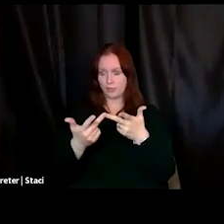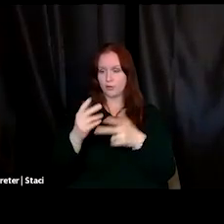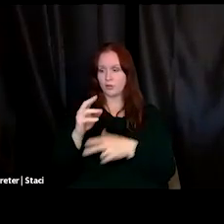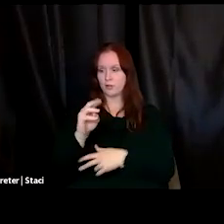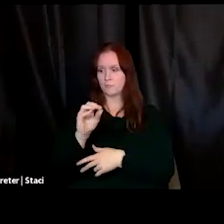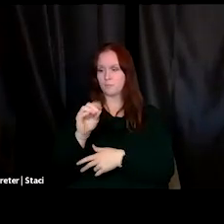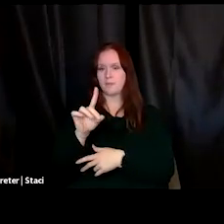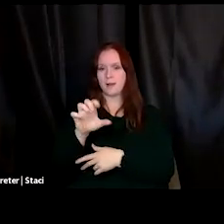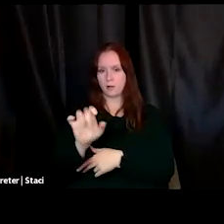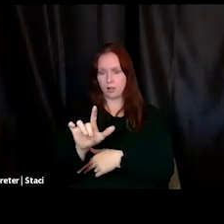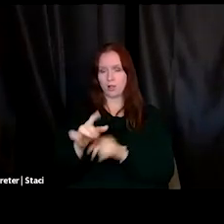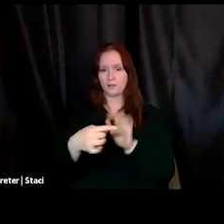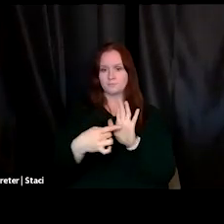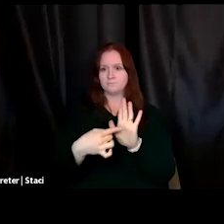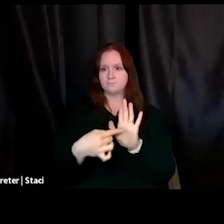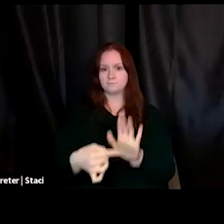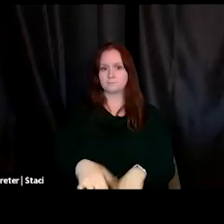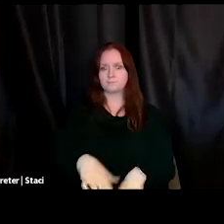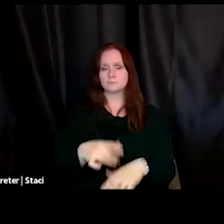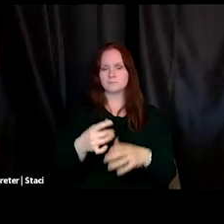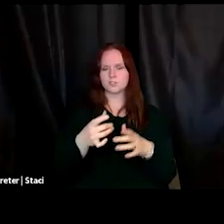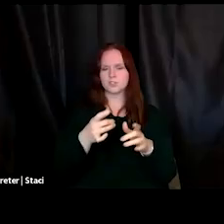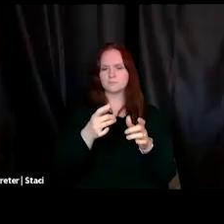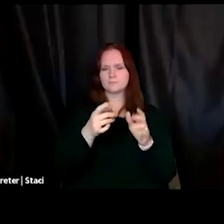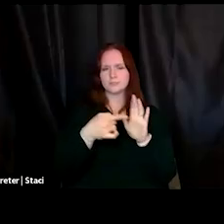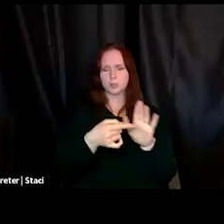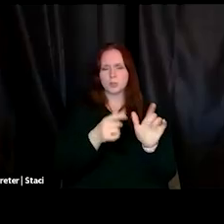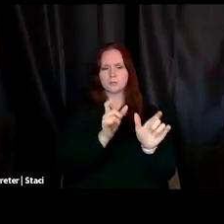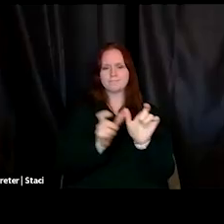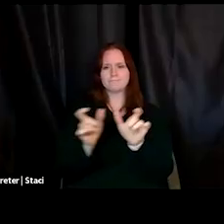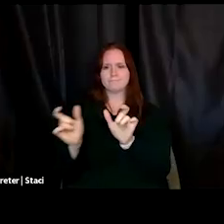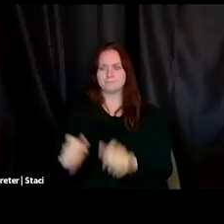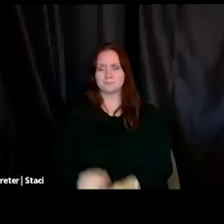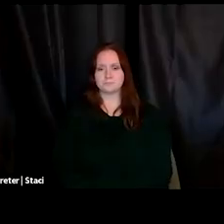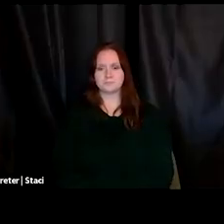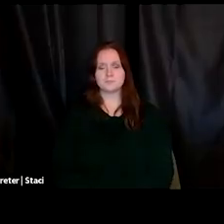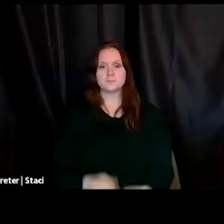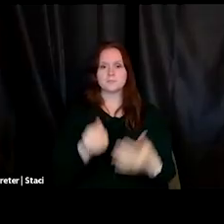Pero realmente me encantan todas las herramientas útiles que tenemos en nuestro sitio web de SOAR.